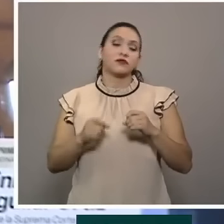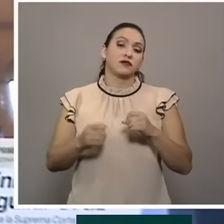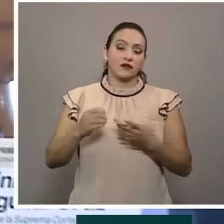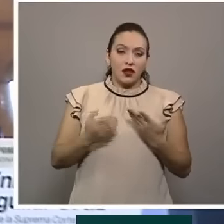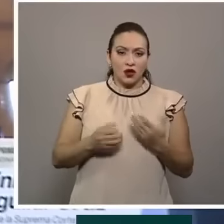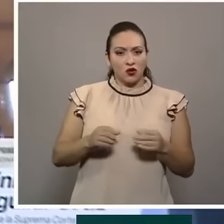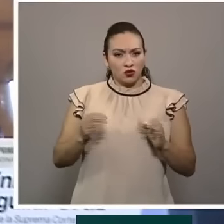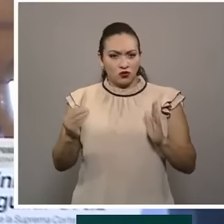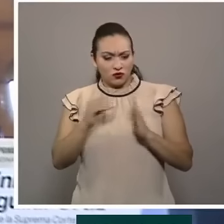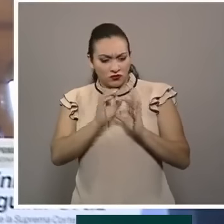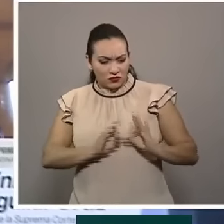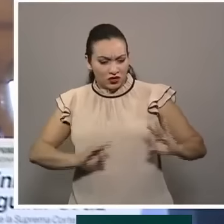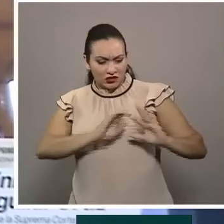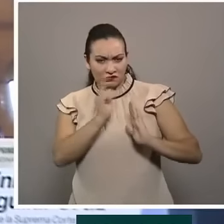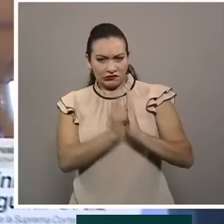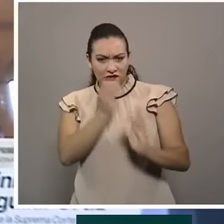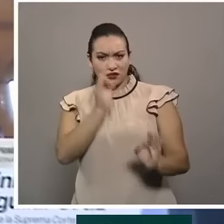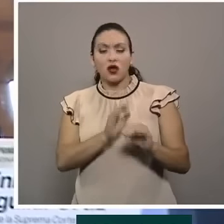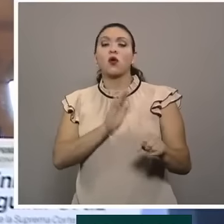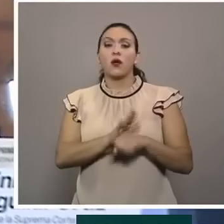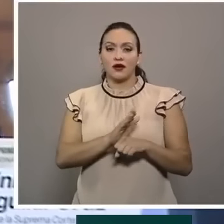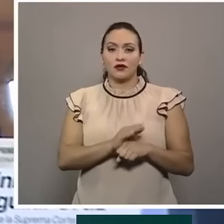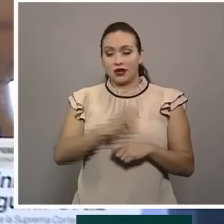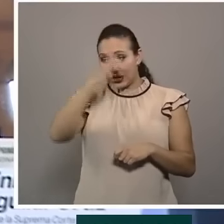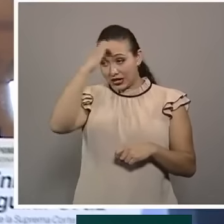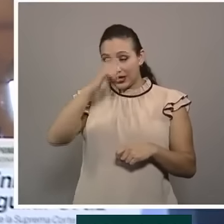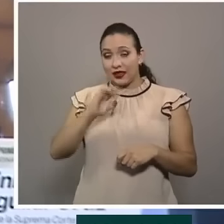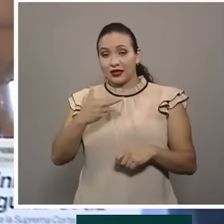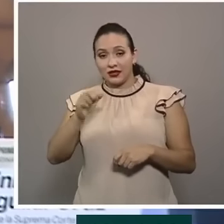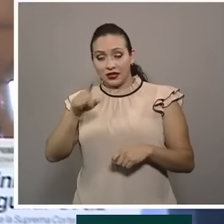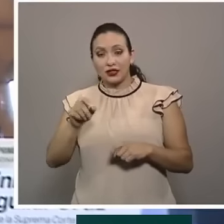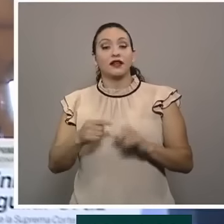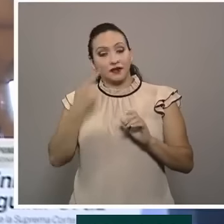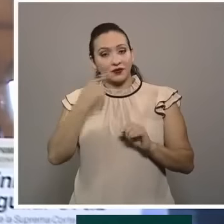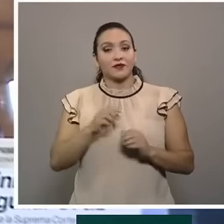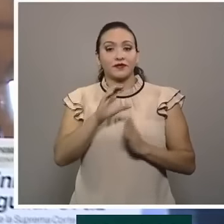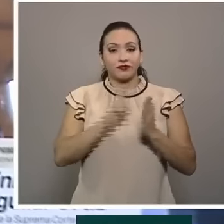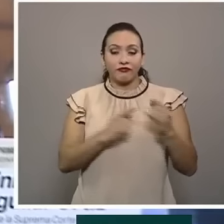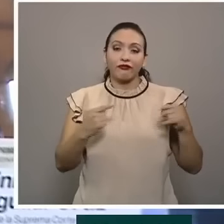la experiencia de Chercherá es ilustrativa. En la controversia constitucional 32/212,